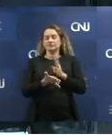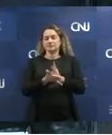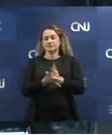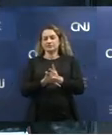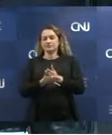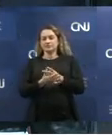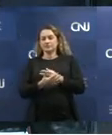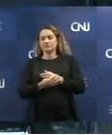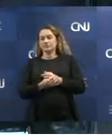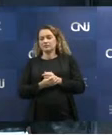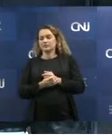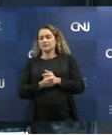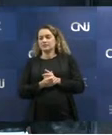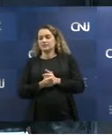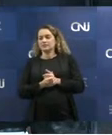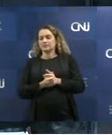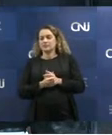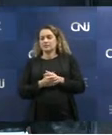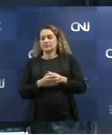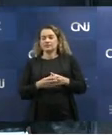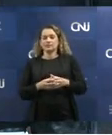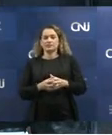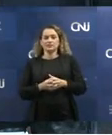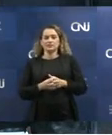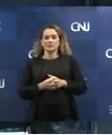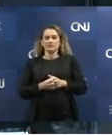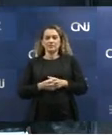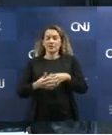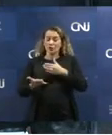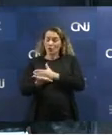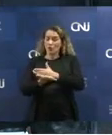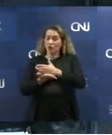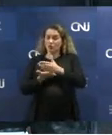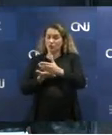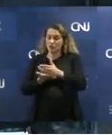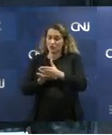procedeu a inspeção, procedeu a correição junto com o DPF,